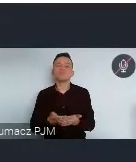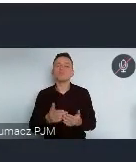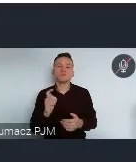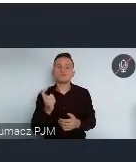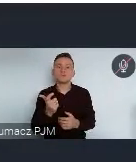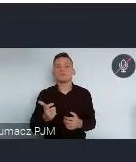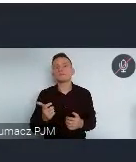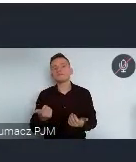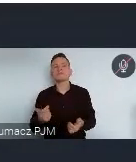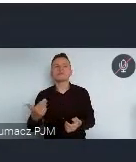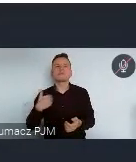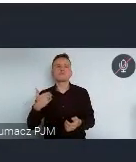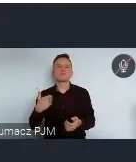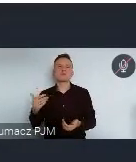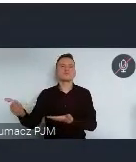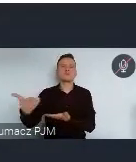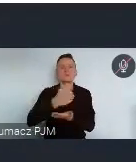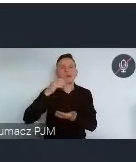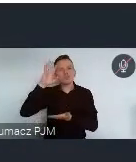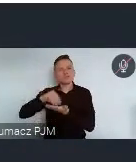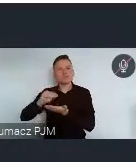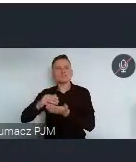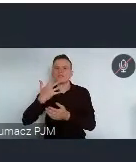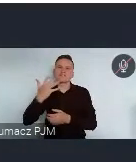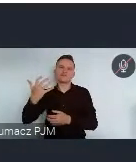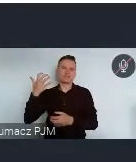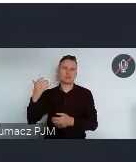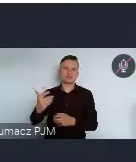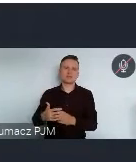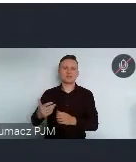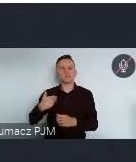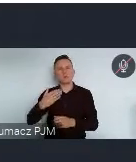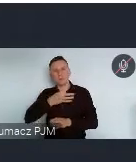zaczerpnięte z wcześniejszych inicjatyw na rzecz poprawy jakości powietrza.